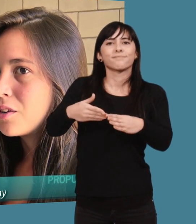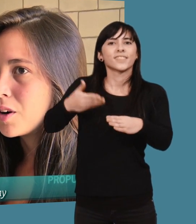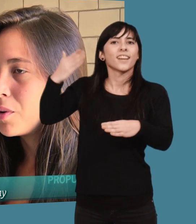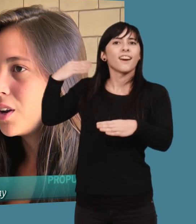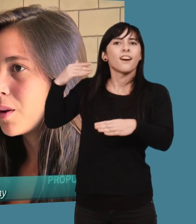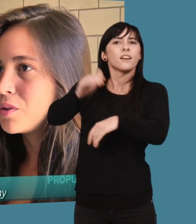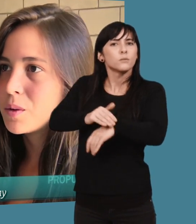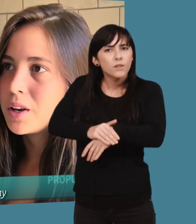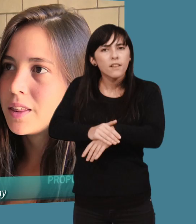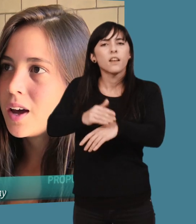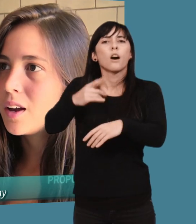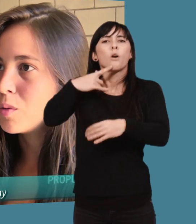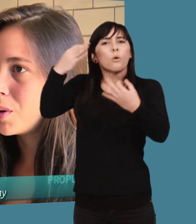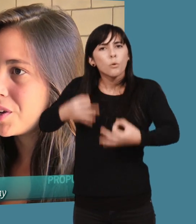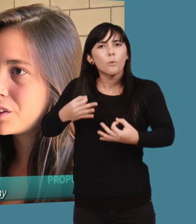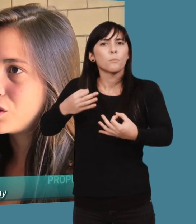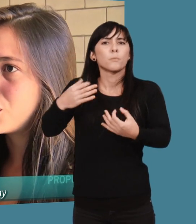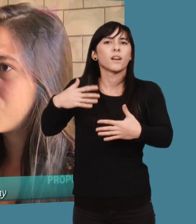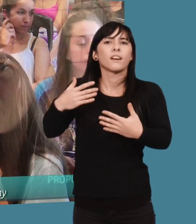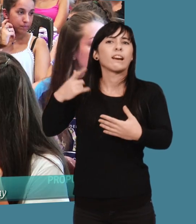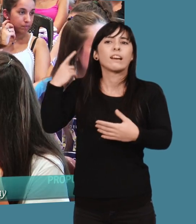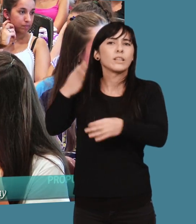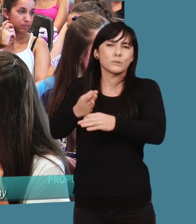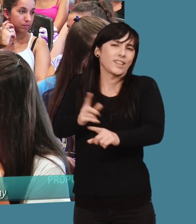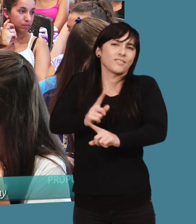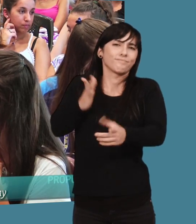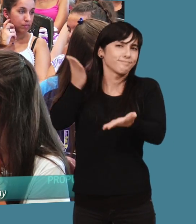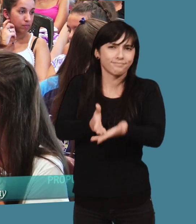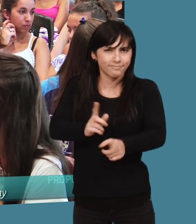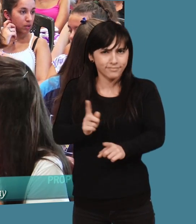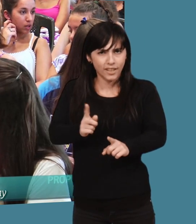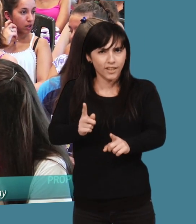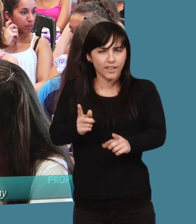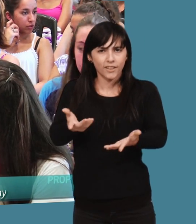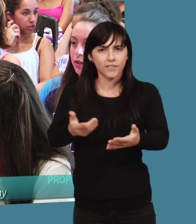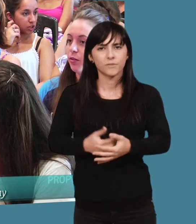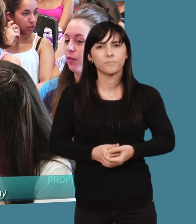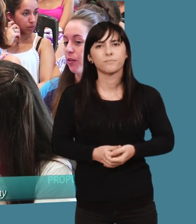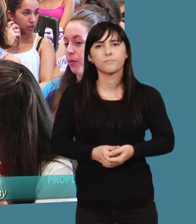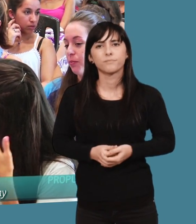con respecto a la responsabilidad, el cumplimiento y todo eso que en la escuela no te tenían tan no era tan así.